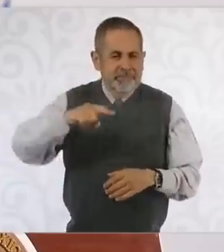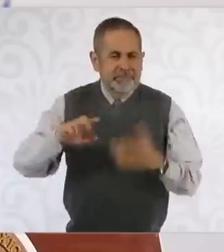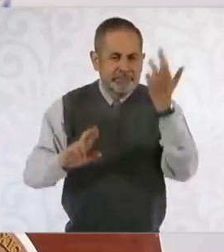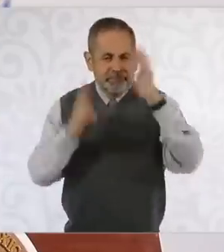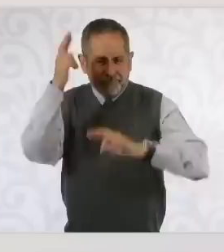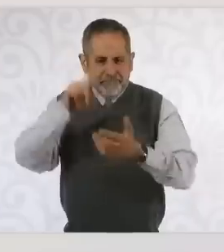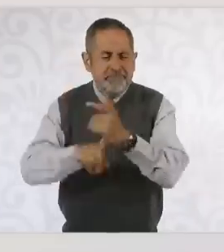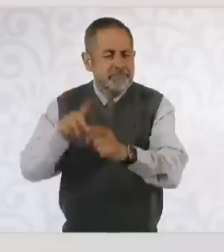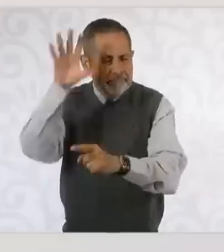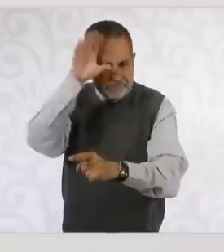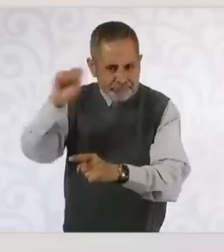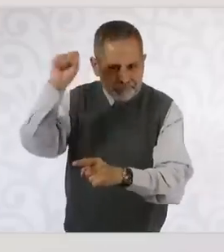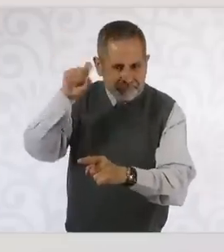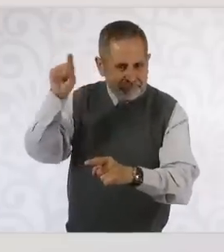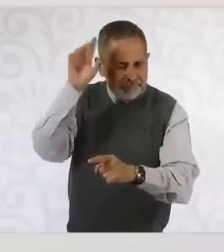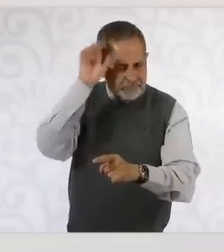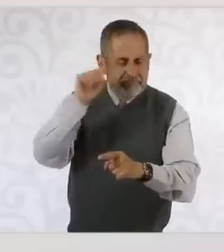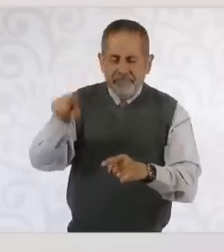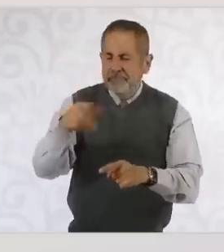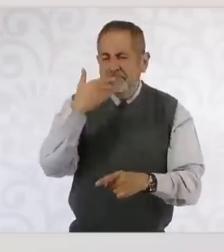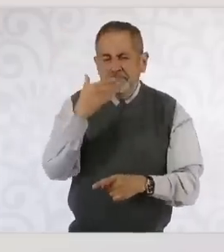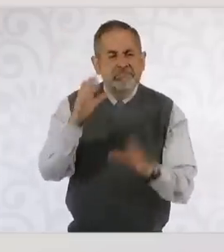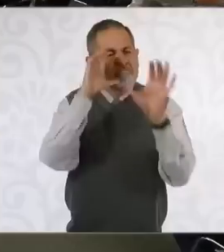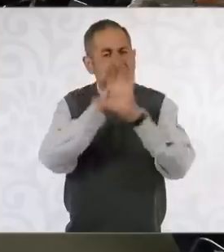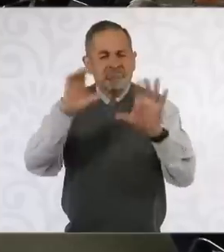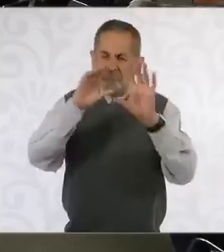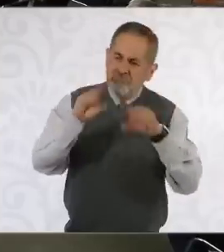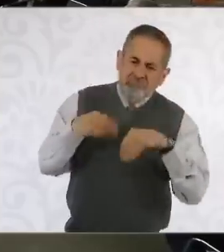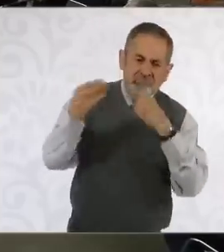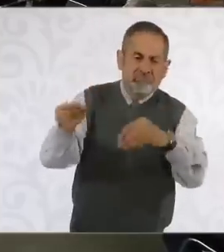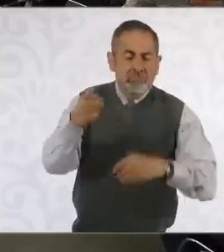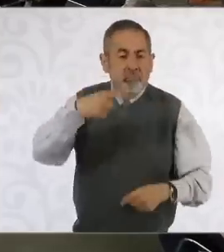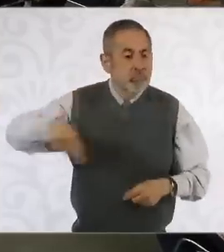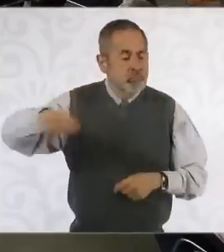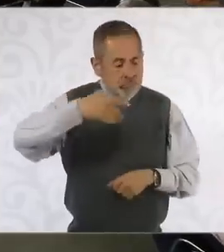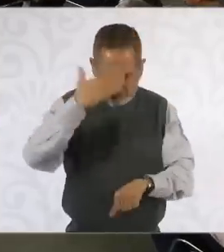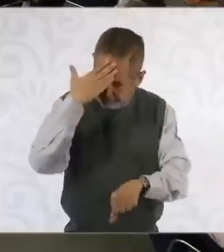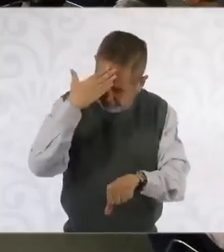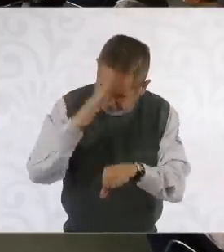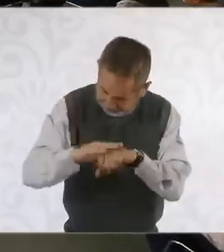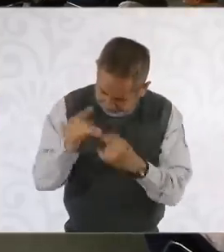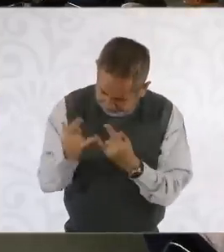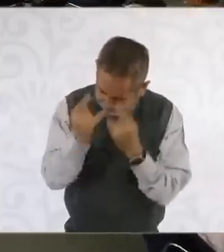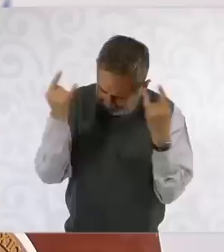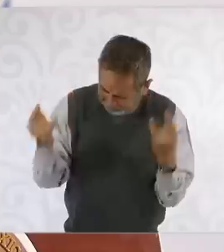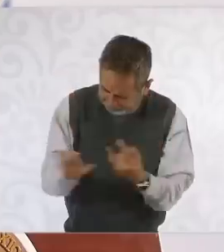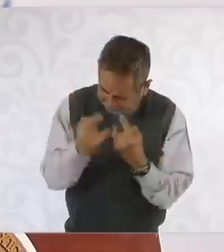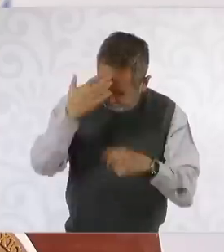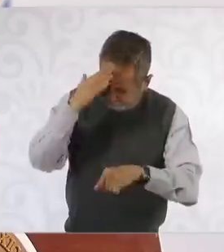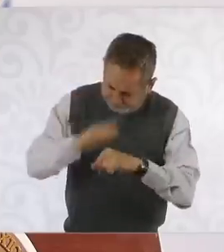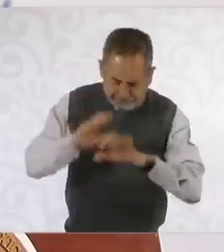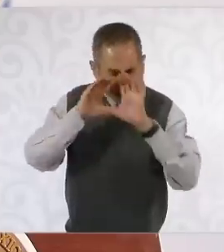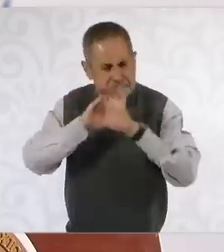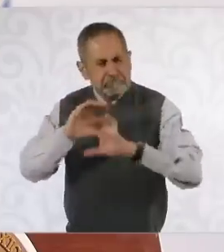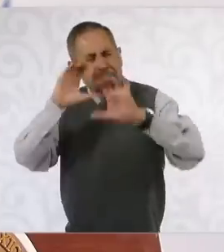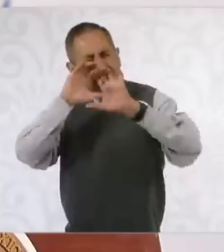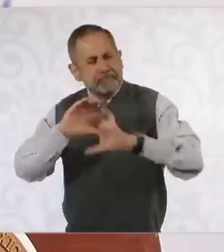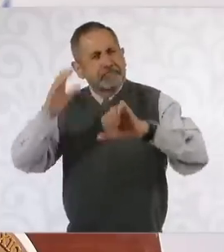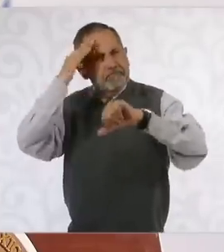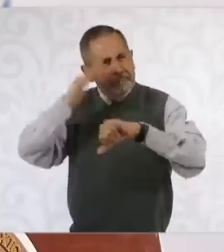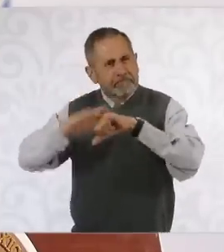que nos hablan y que son cantos para no olvidar la historia iaria de nuestro pueblo de nuestro